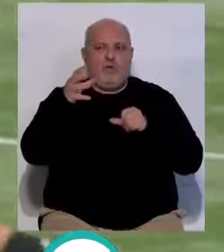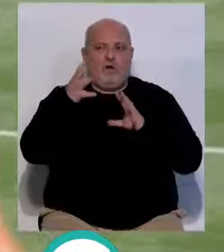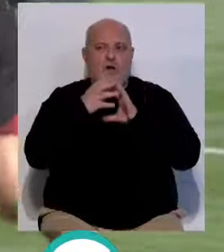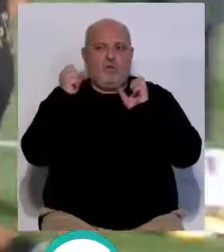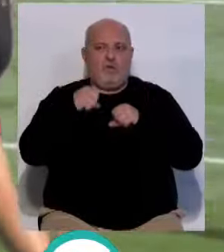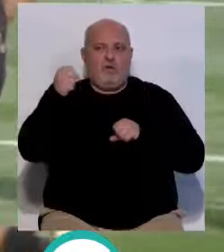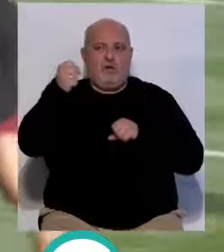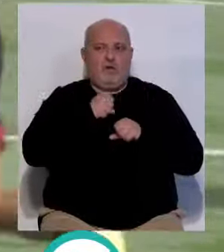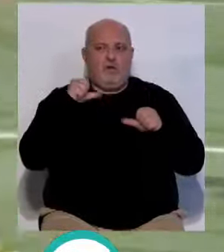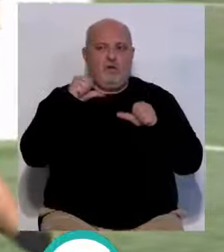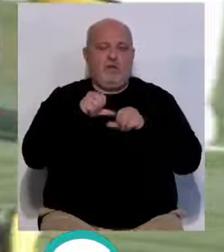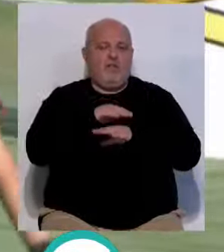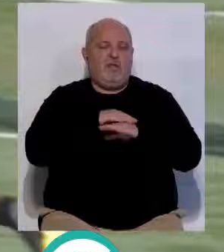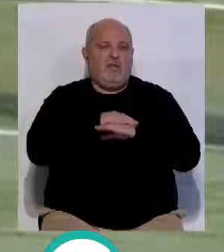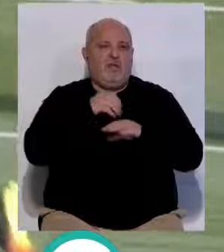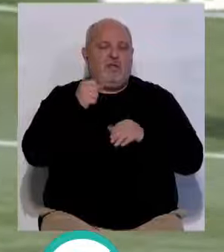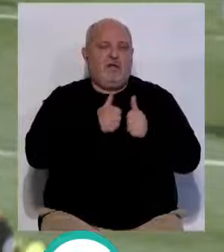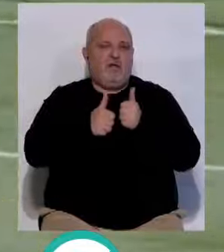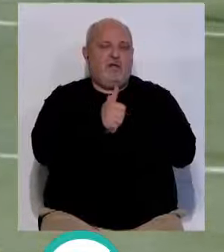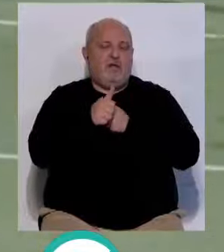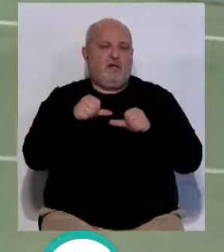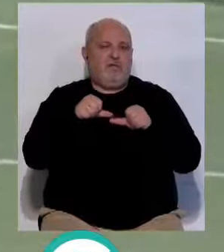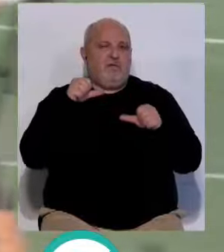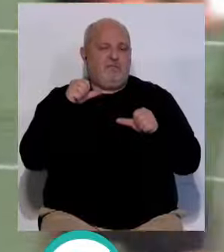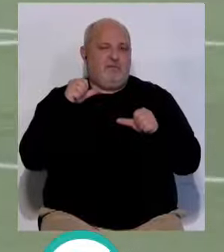llegara a cedido porque era una prioridad viendo el rendimiento que había ofrecido a la temporada